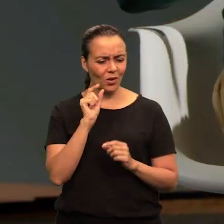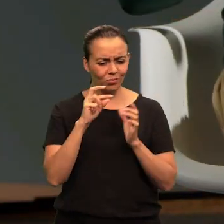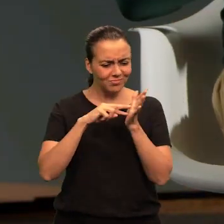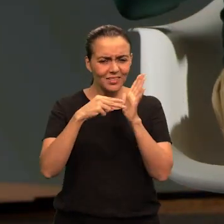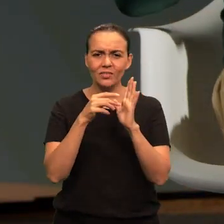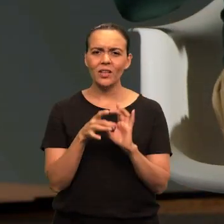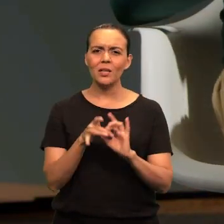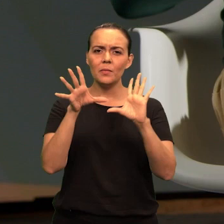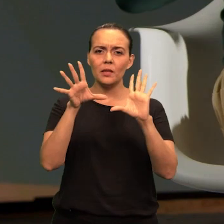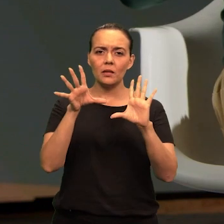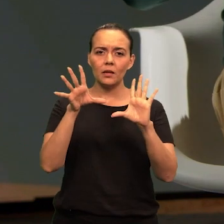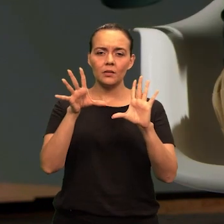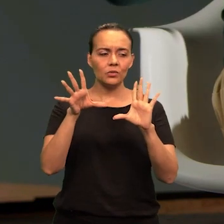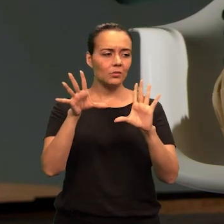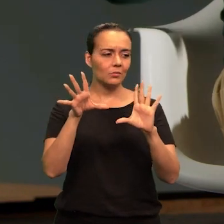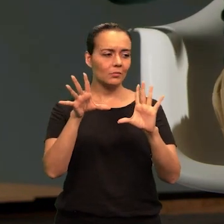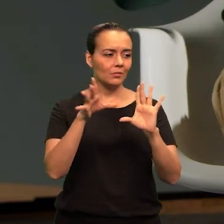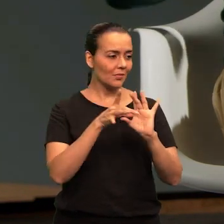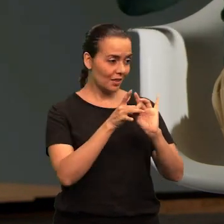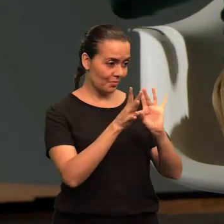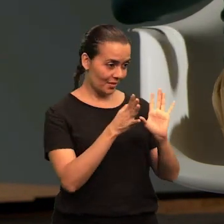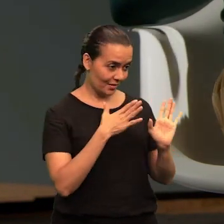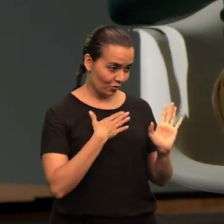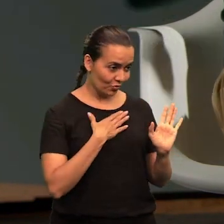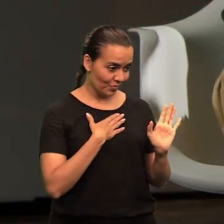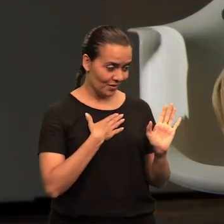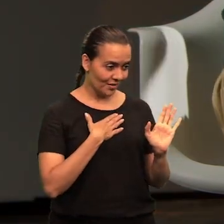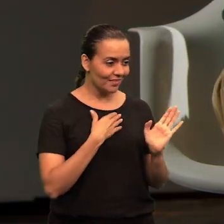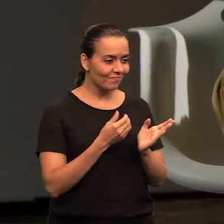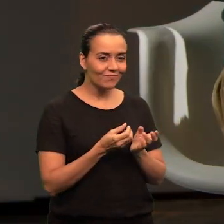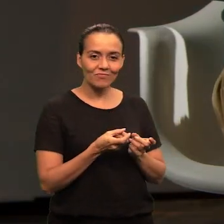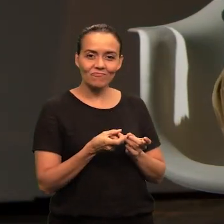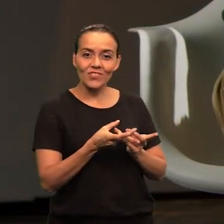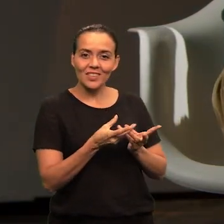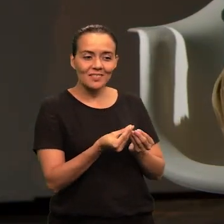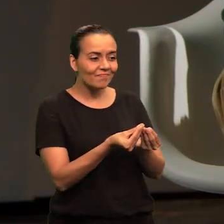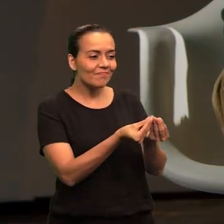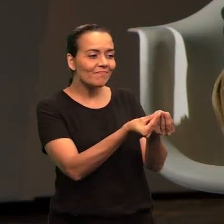que nós somos capazes de vender a nossa liberdade para um tirano.